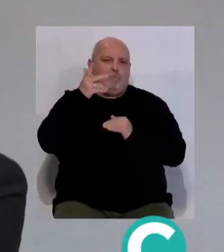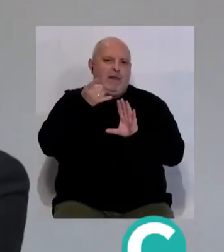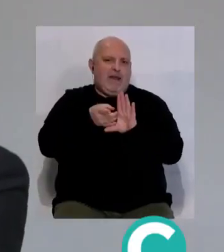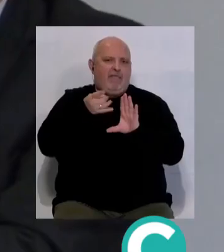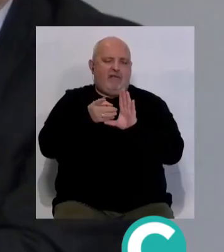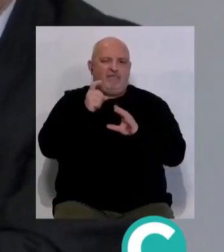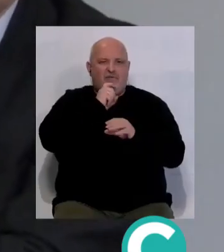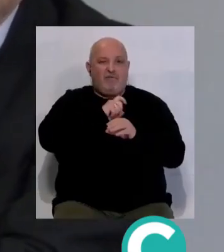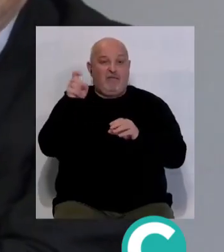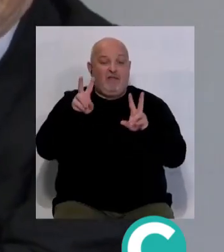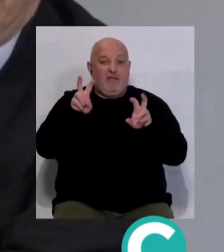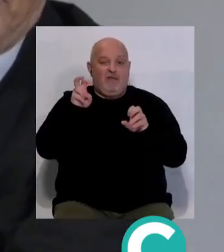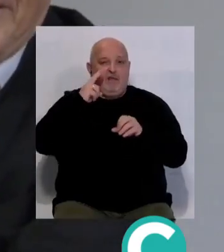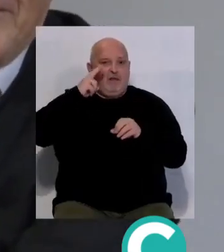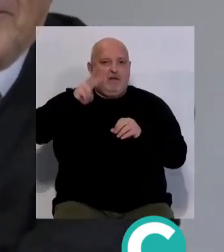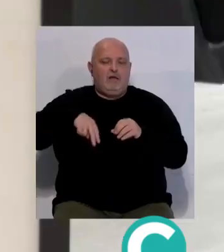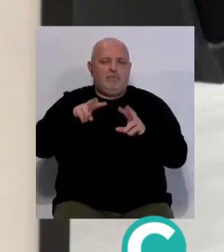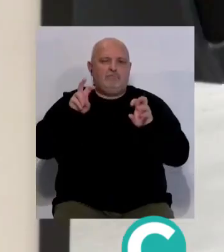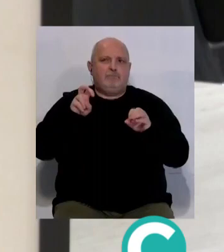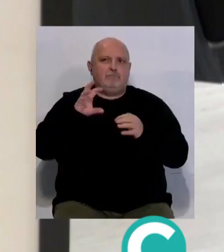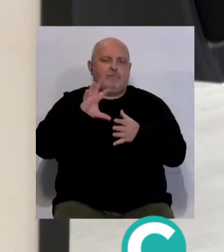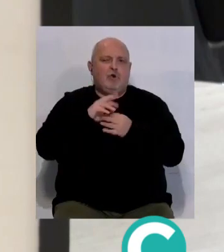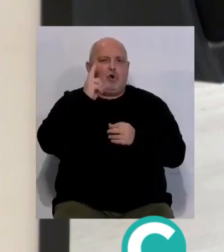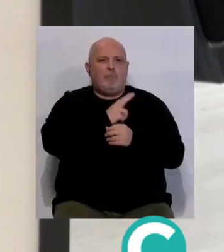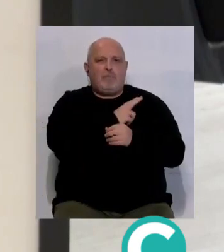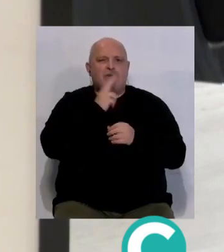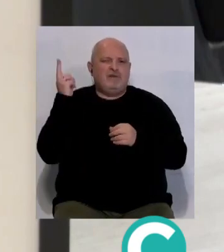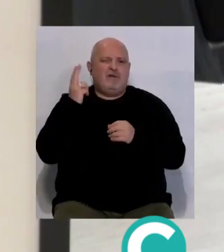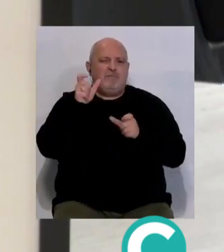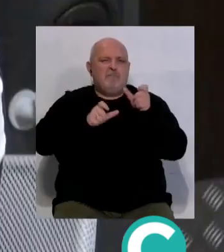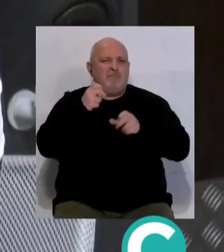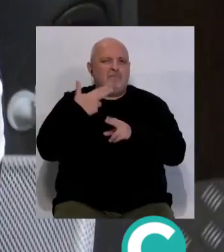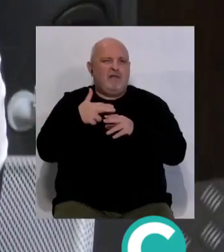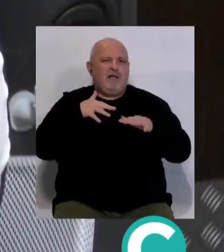fundación con esta acreditación se destaca no solo el compromiso con políticas y actividades a favor